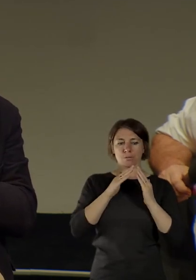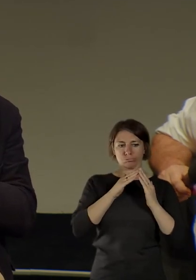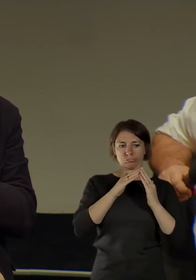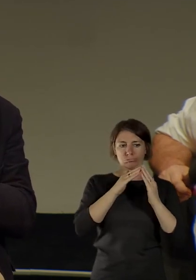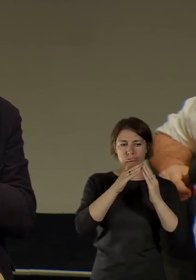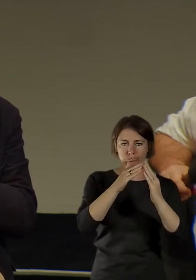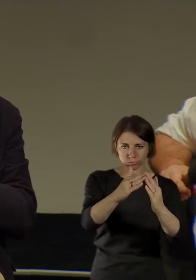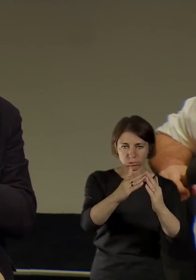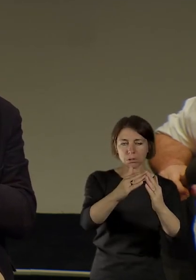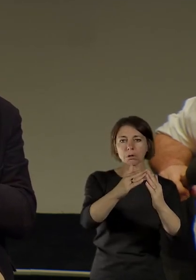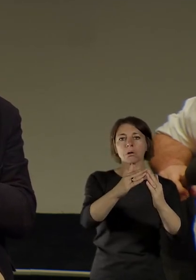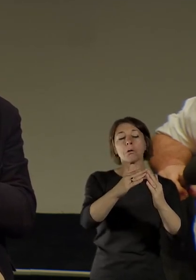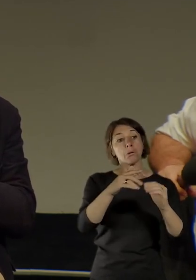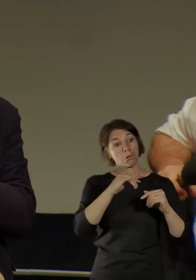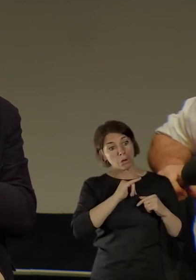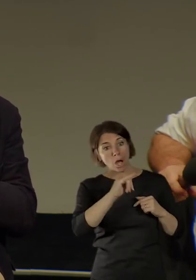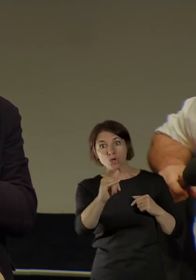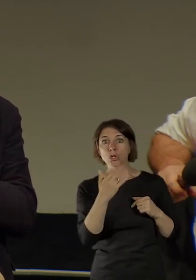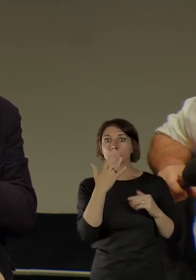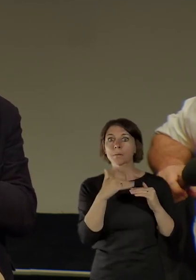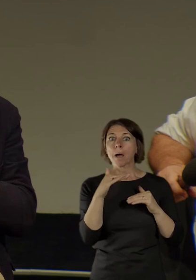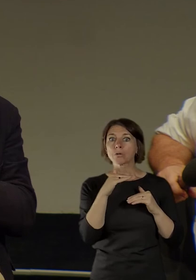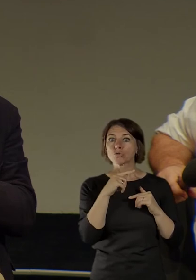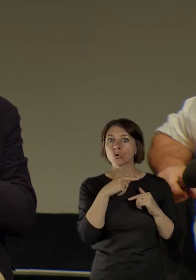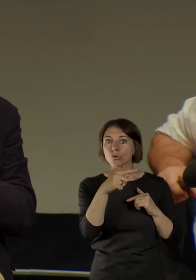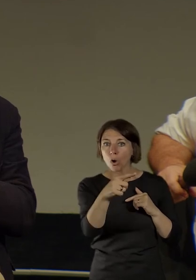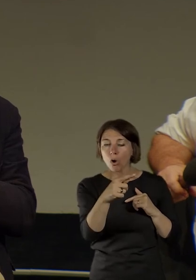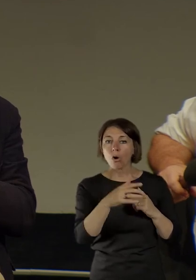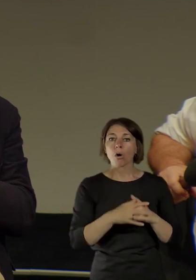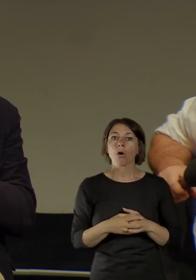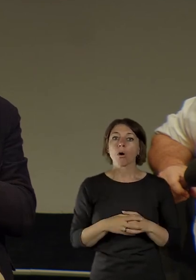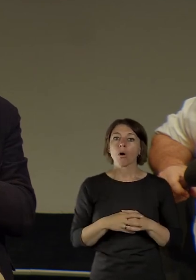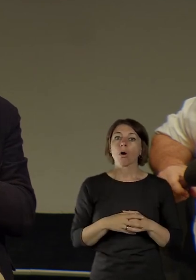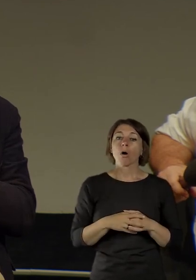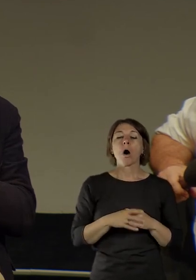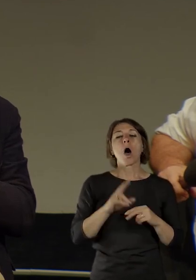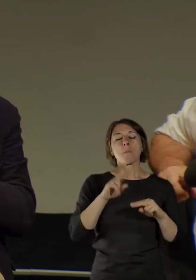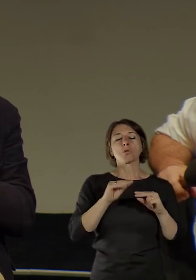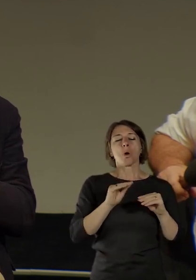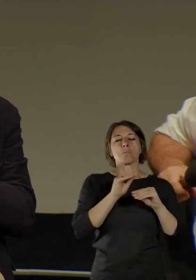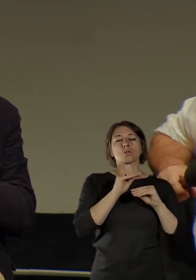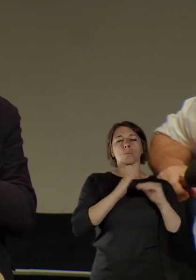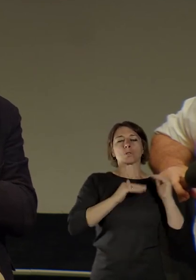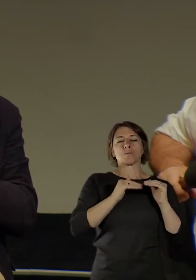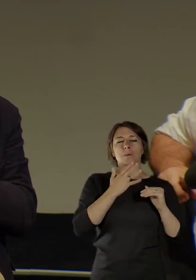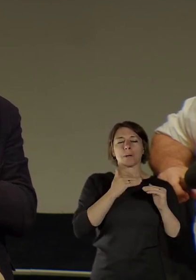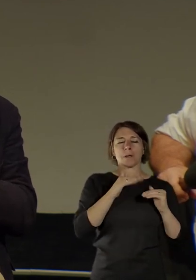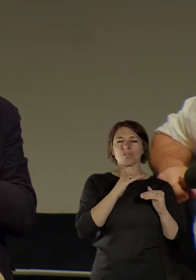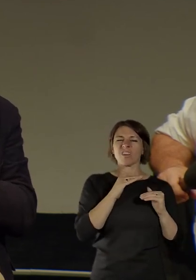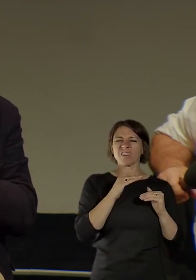že je 5 pater, a to je strop, tak to v pražským prostředí vůbec nefunguje. A na to jsme měli poměrně hodně analýz. Protože pro Prahu je typické,